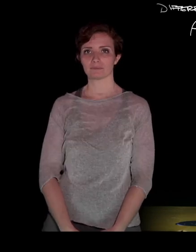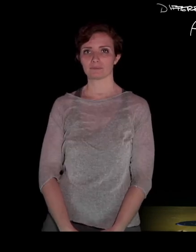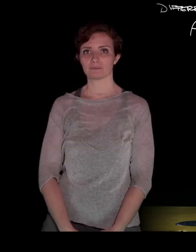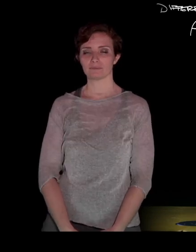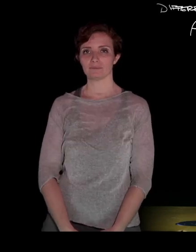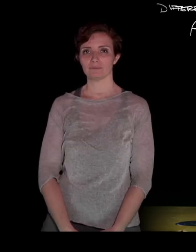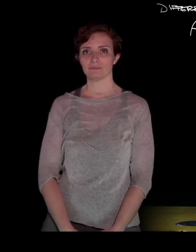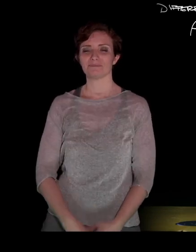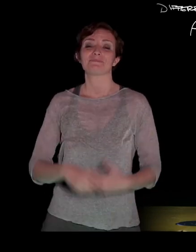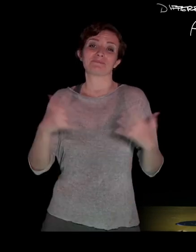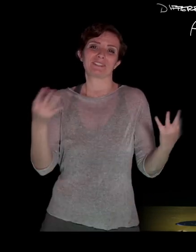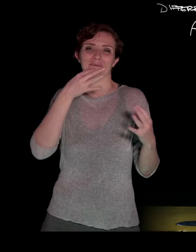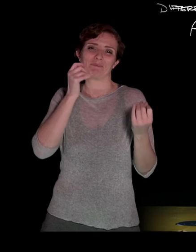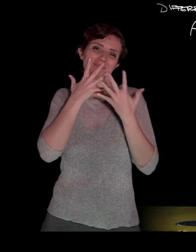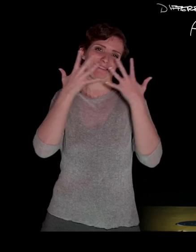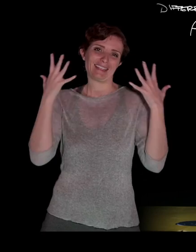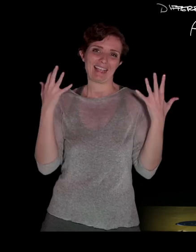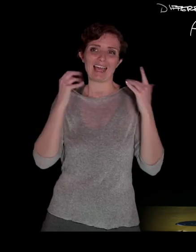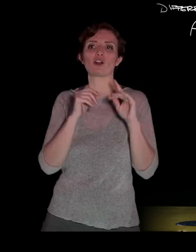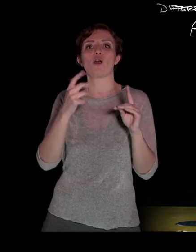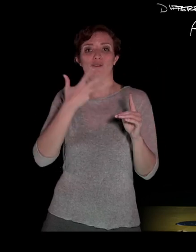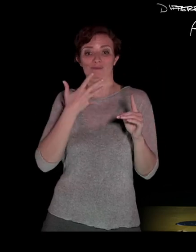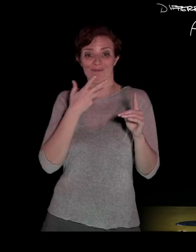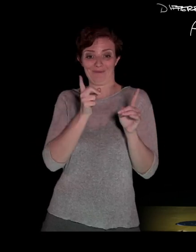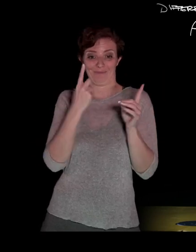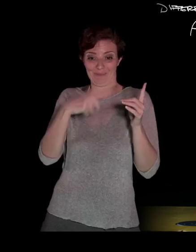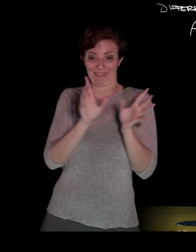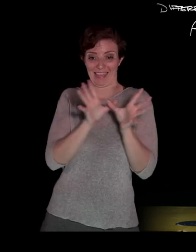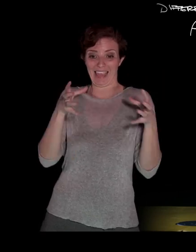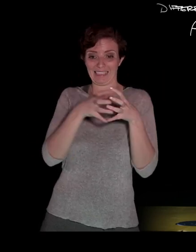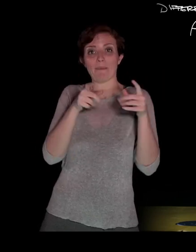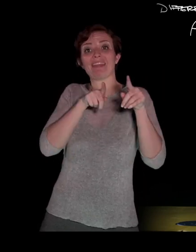Ovviamente l'insieme 'differenza',